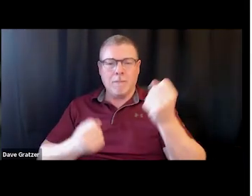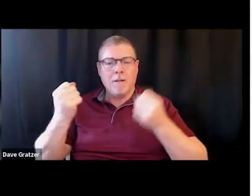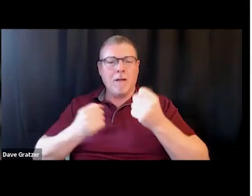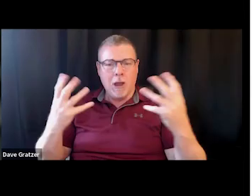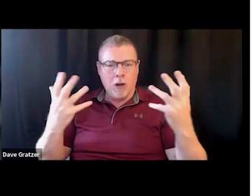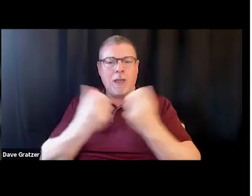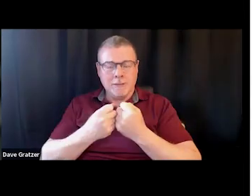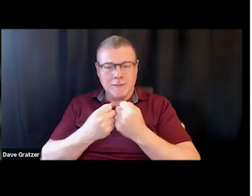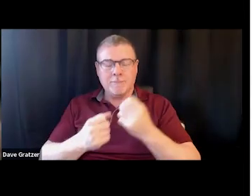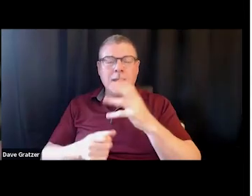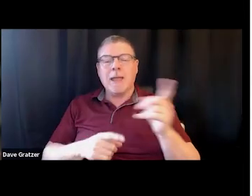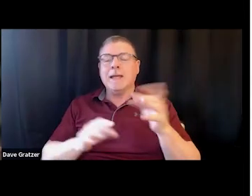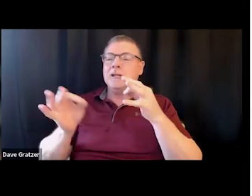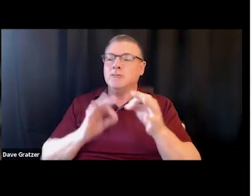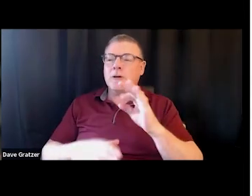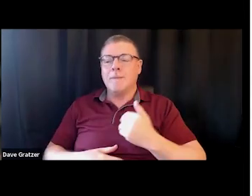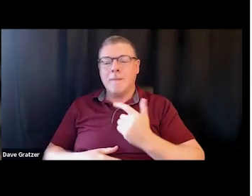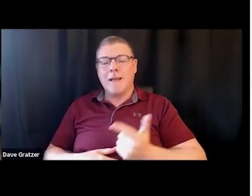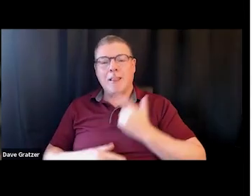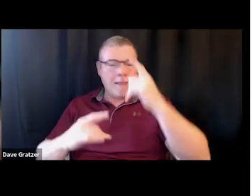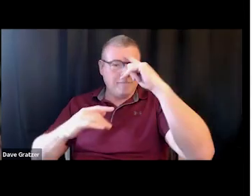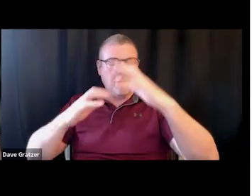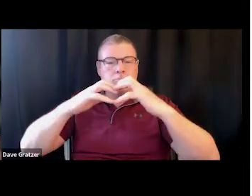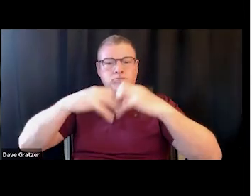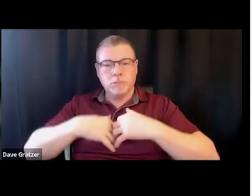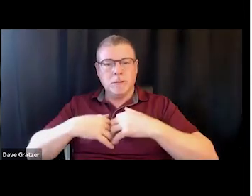y él lo describió más o menos así: "Mi vida se desmoronó, pero se desmoronó meses después".